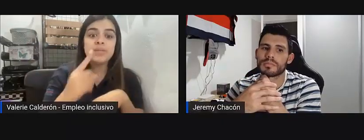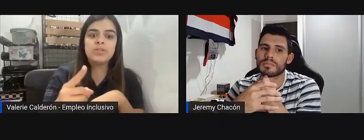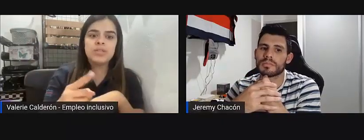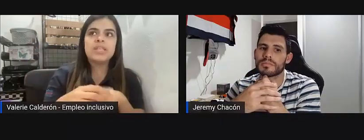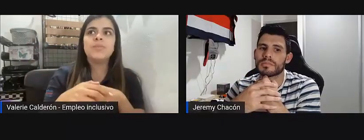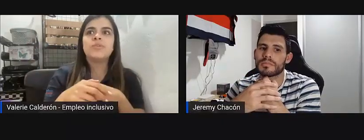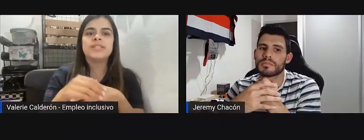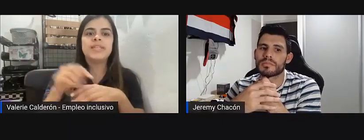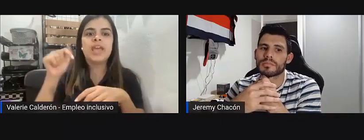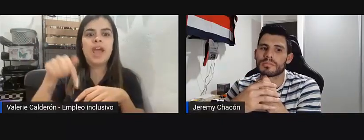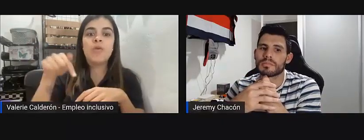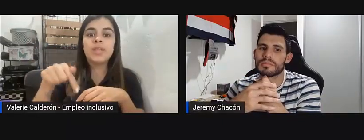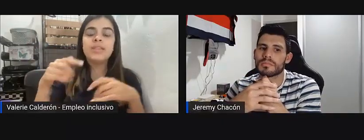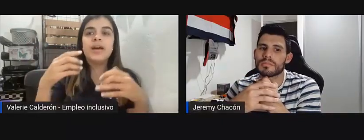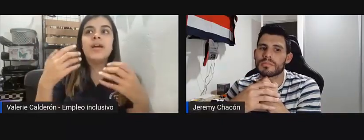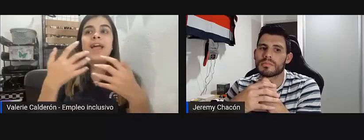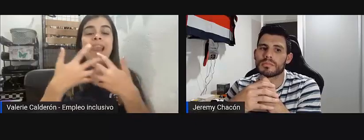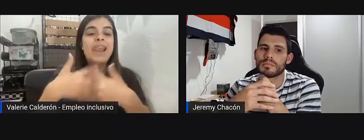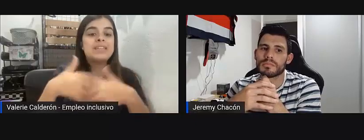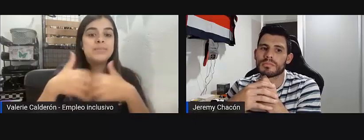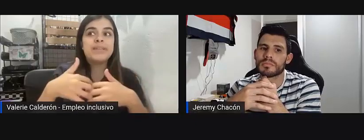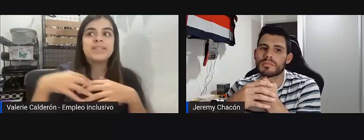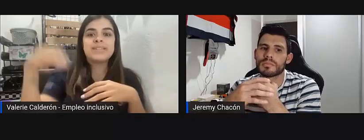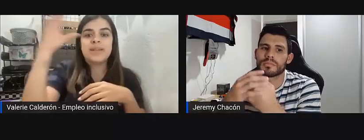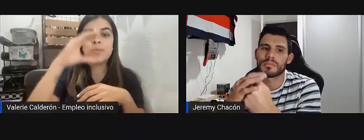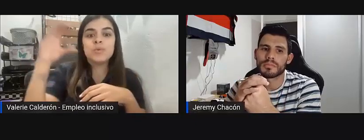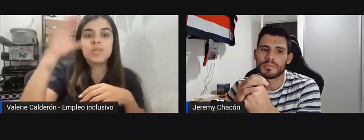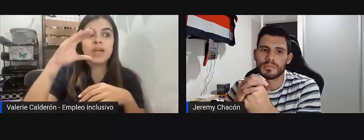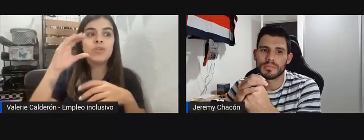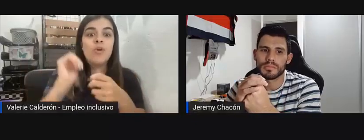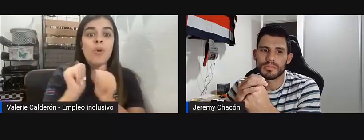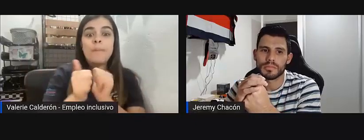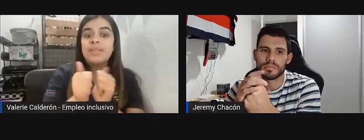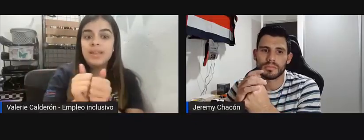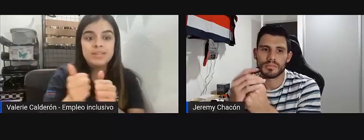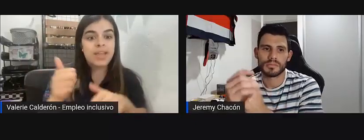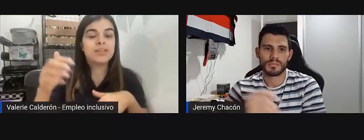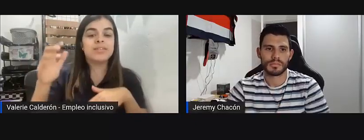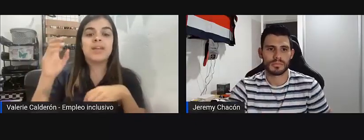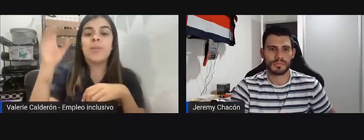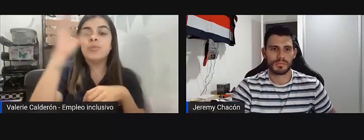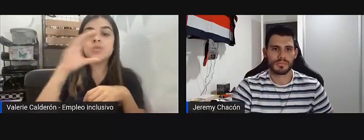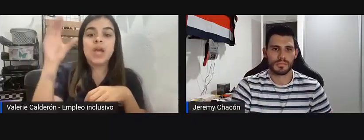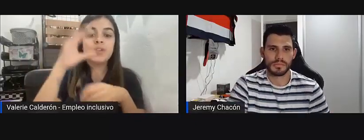se los decimos Es que ahorita las empresas están buscando competencias están buscando